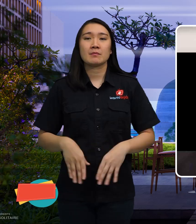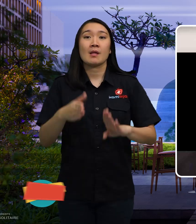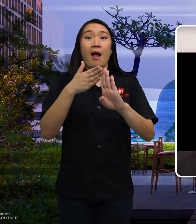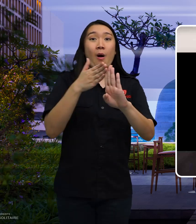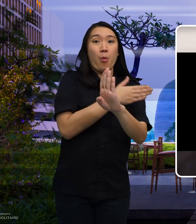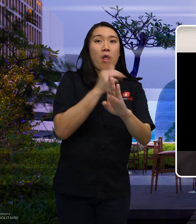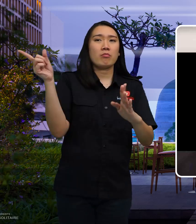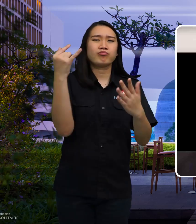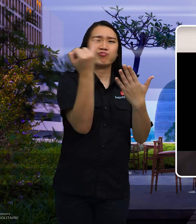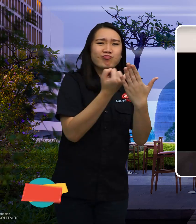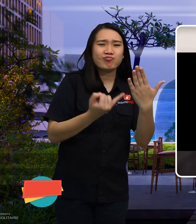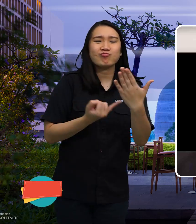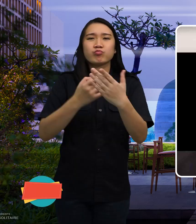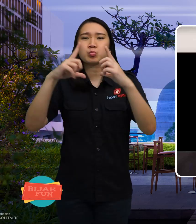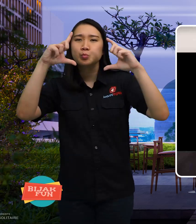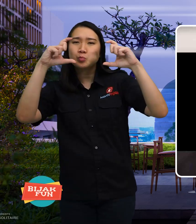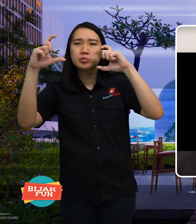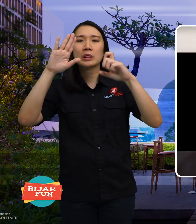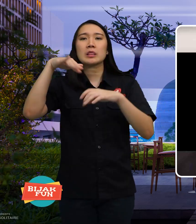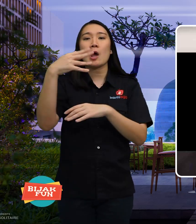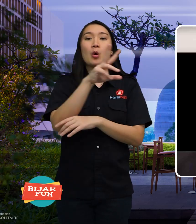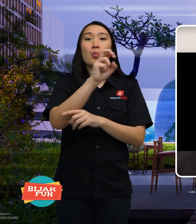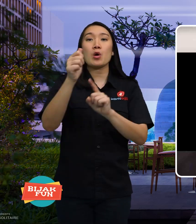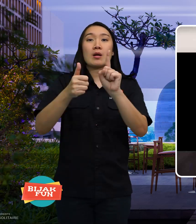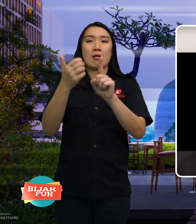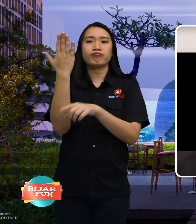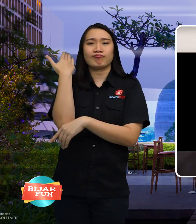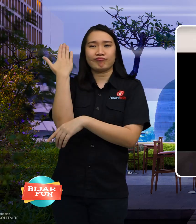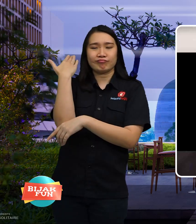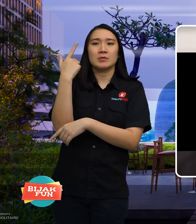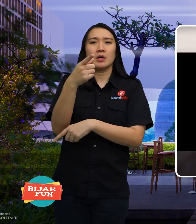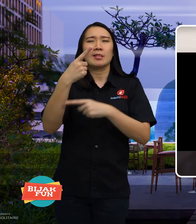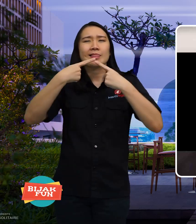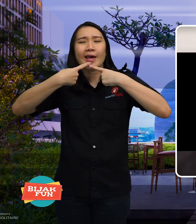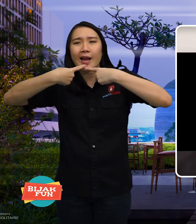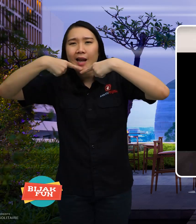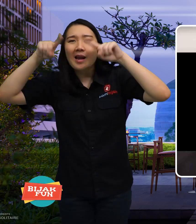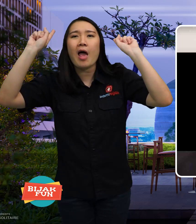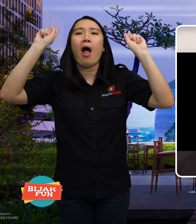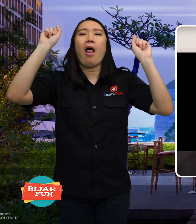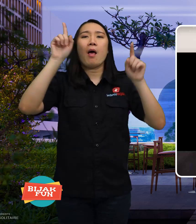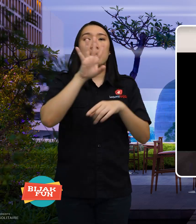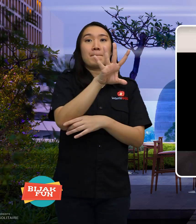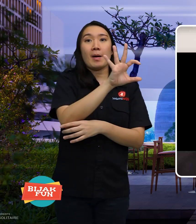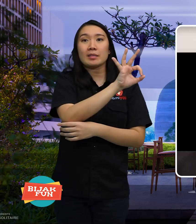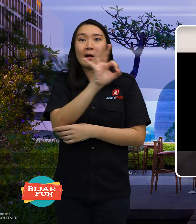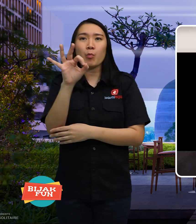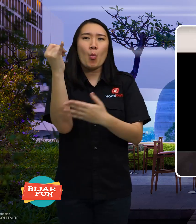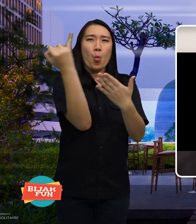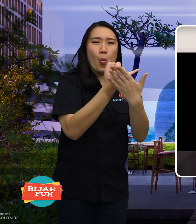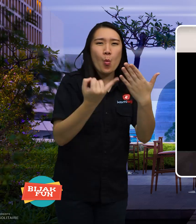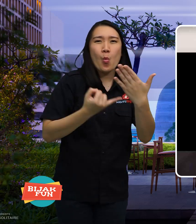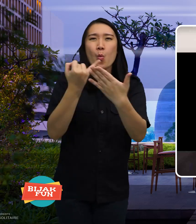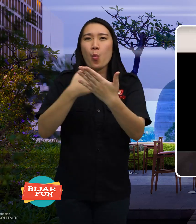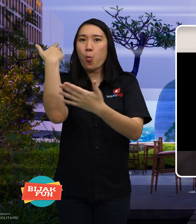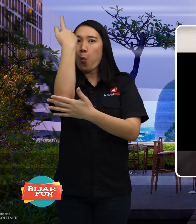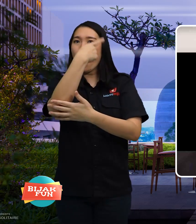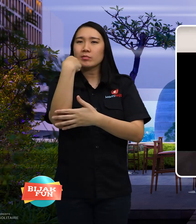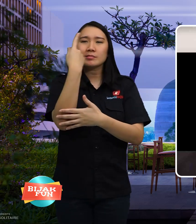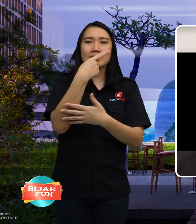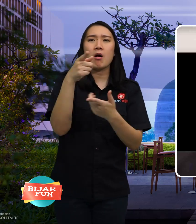Awalnya, dia melukis potret tahun 2016 lalu menjadi terkenal atas 4000 gambar wajah di film Your Face.